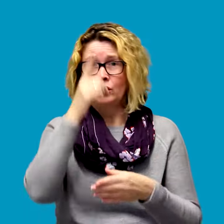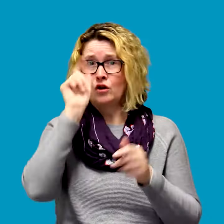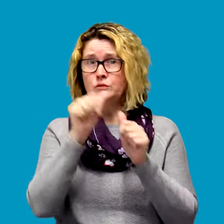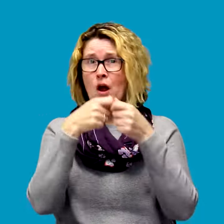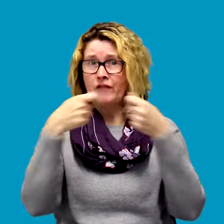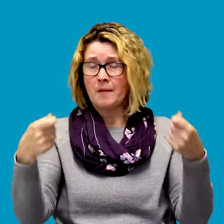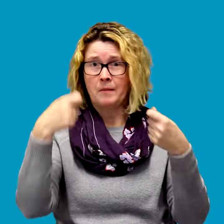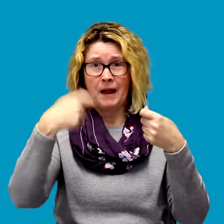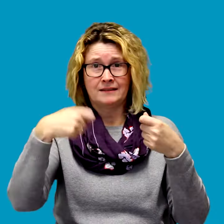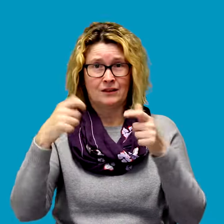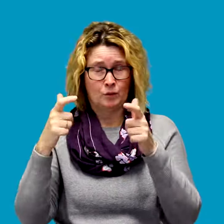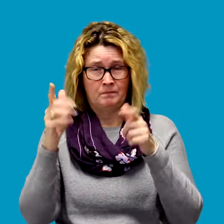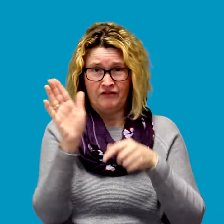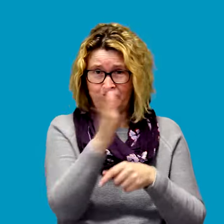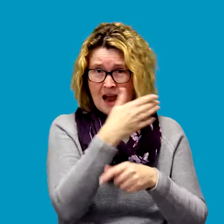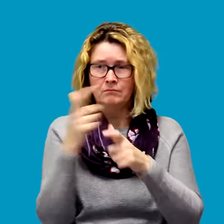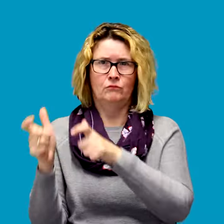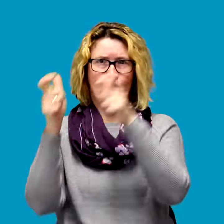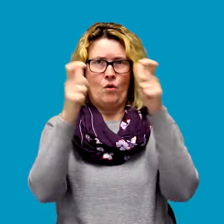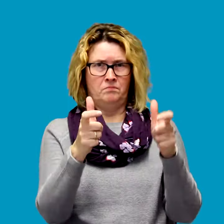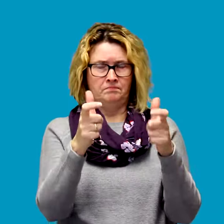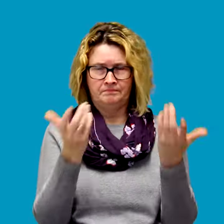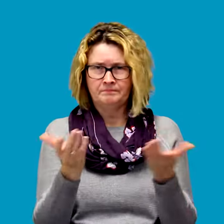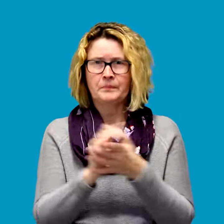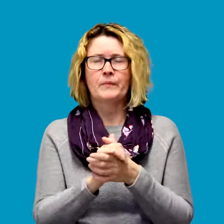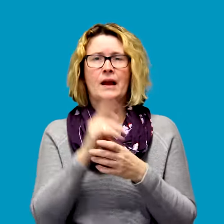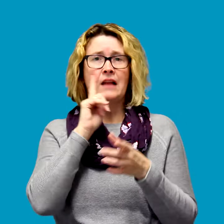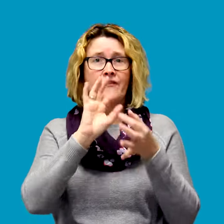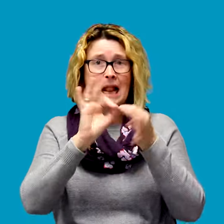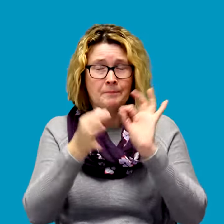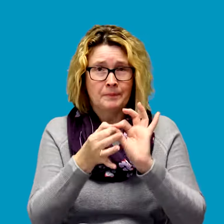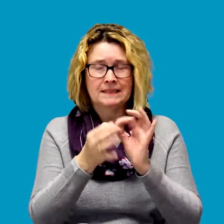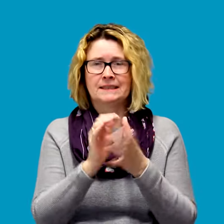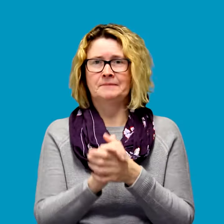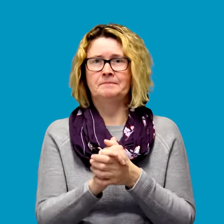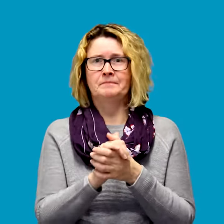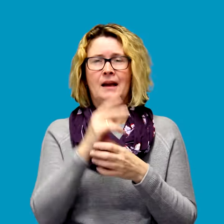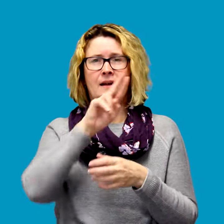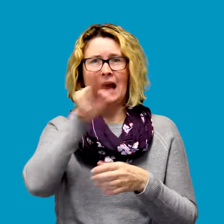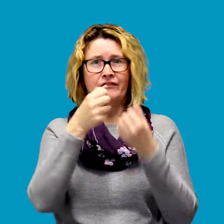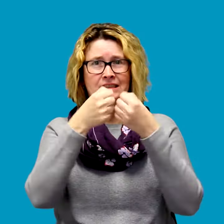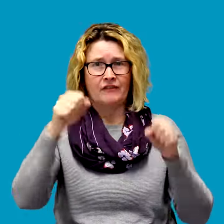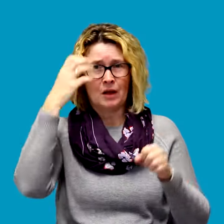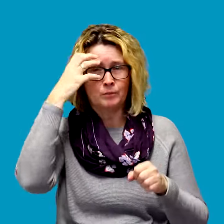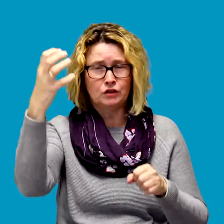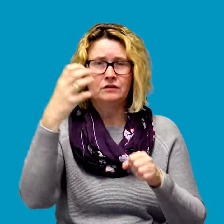Das Präsidium des Deutschen Gehörlosen-Sportverbandes ... ... wurde entmachtet und neu besetzt. Die Deaflympics Das DEGETH-Festival in München